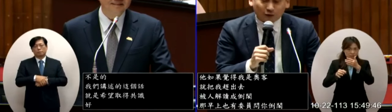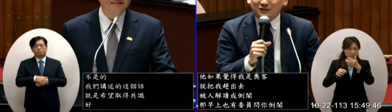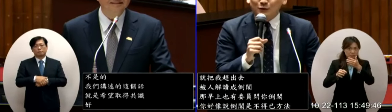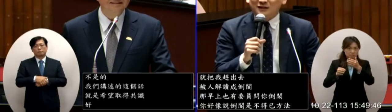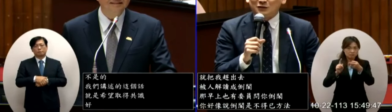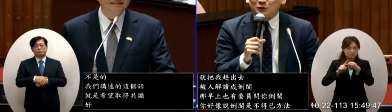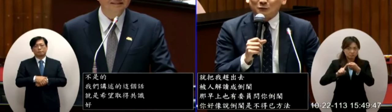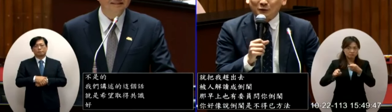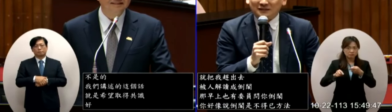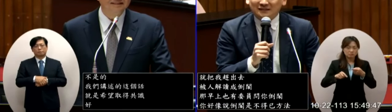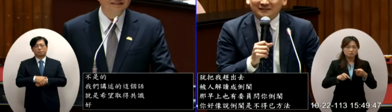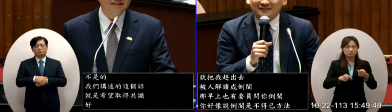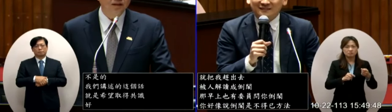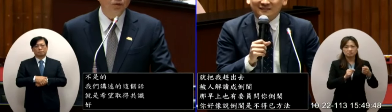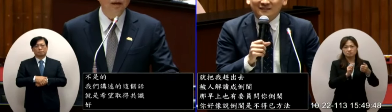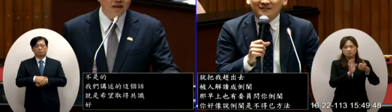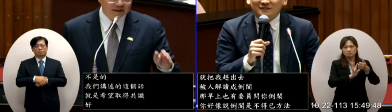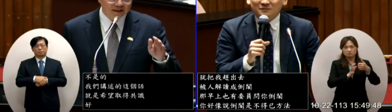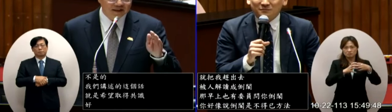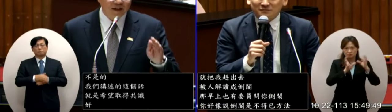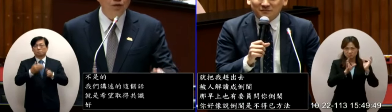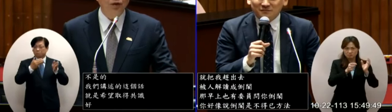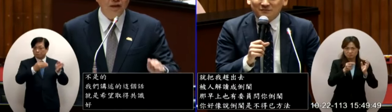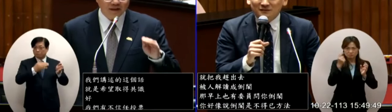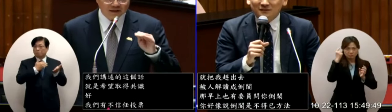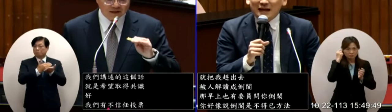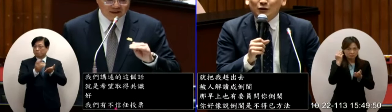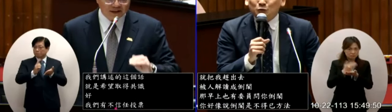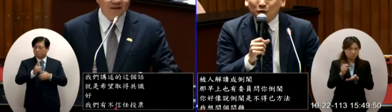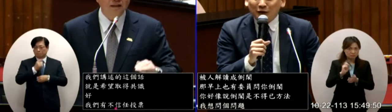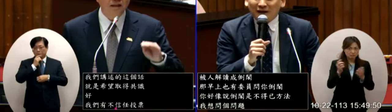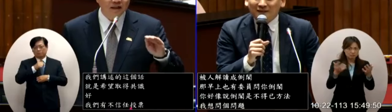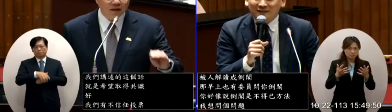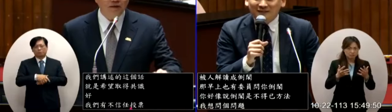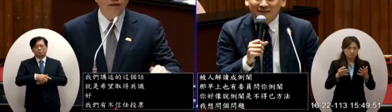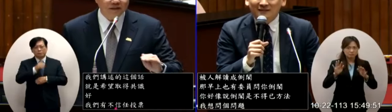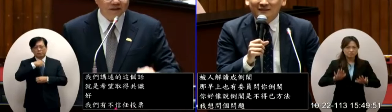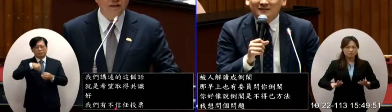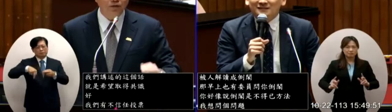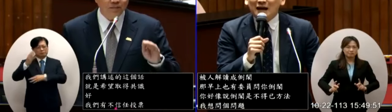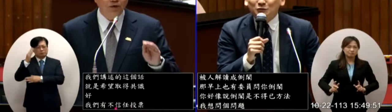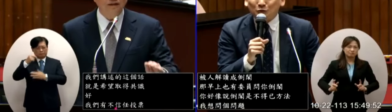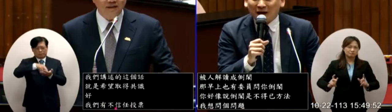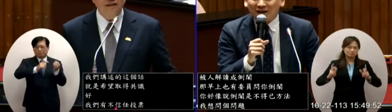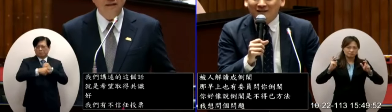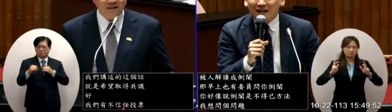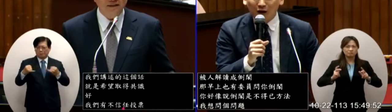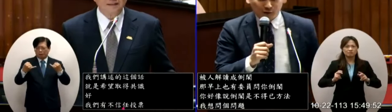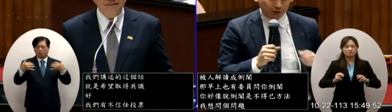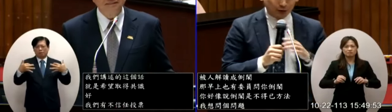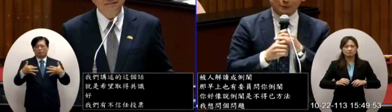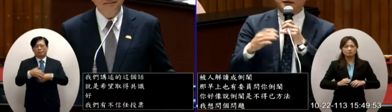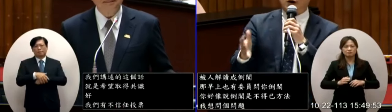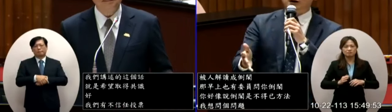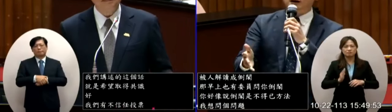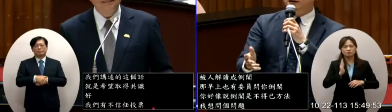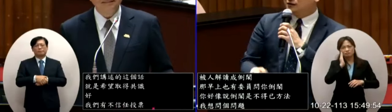倒閣是為了解決什麼問題 為了解決 僵局對不對 行政院跟立法院之間 僵局嘛 然後為什麼要倒閣